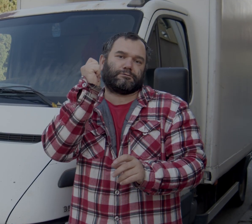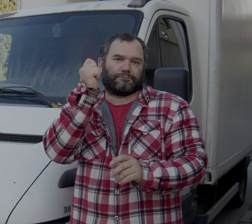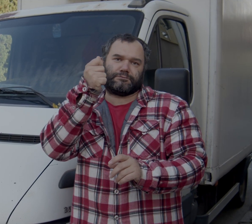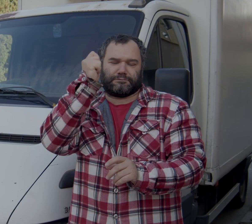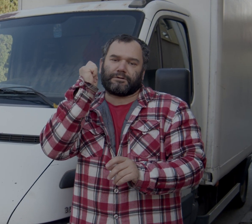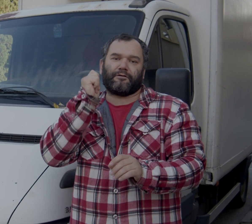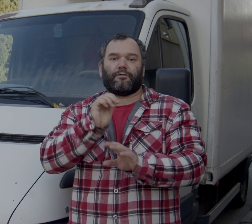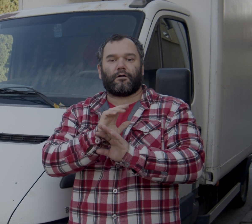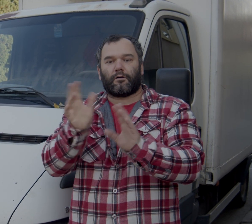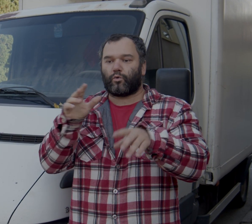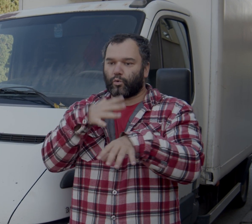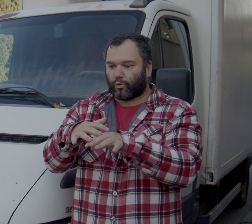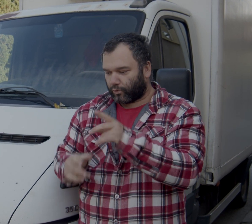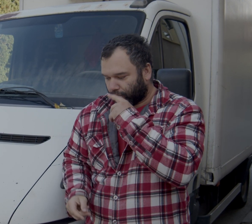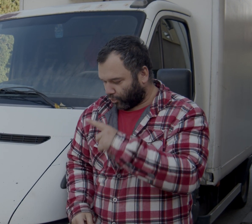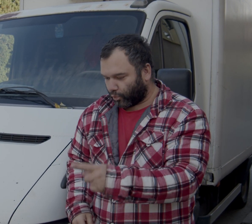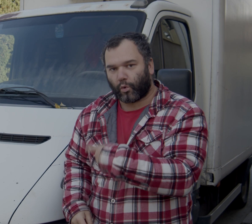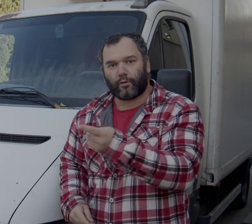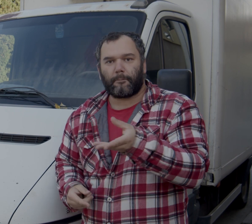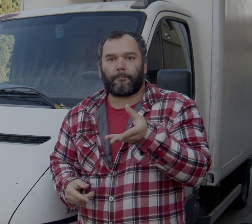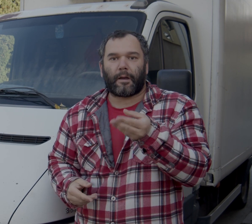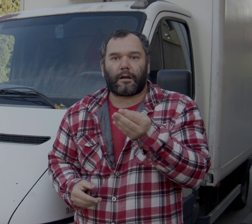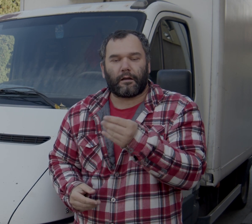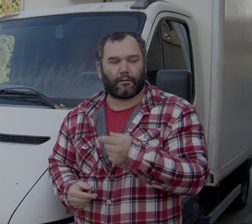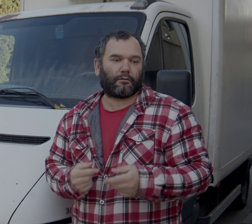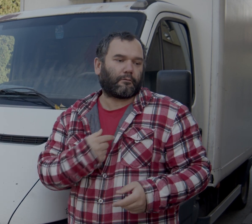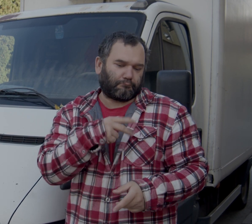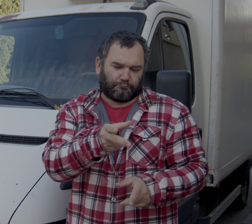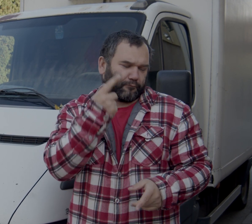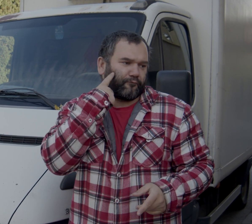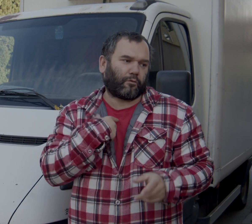Šéf len skontroluje, či nie sú mäkké pneumatiky.